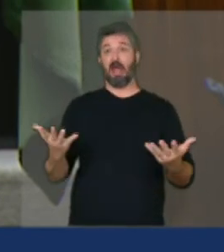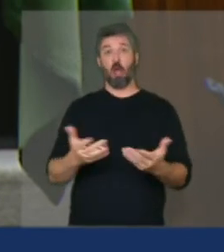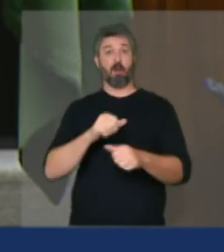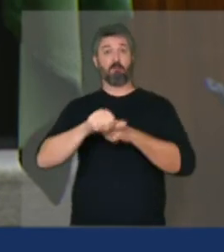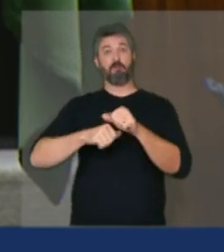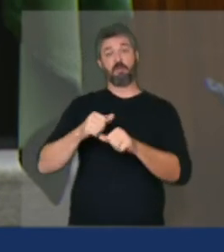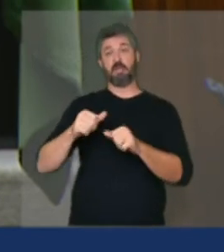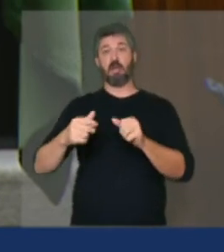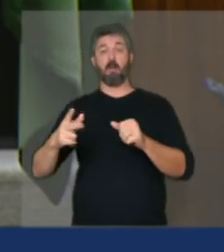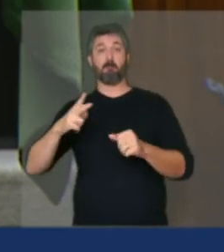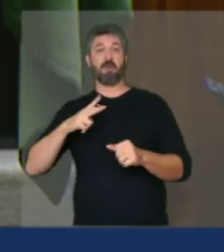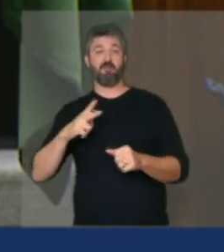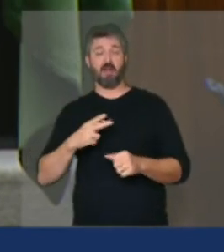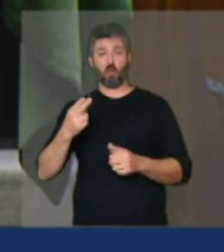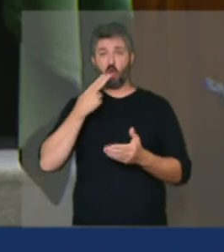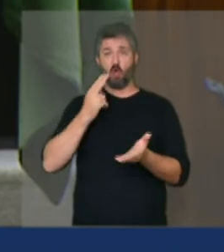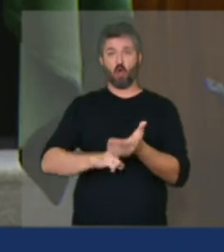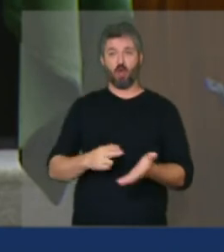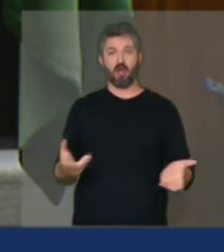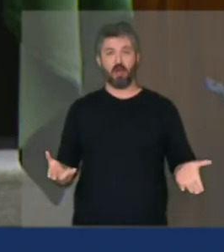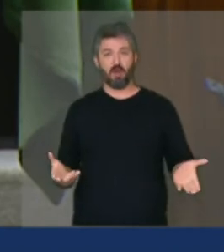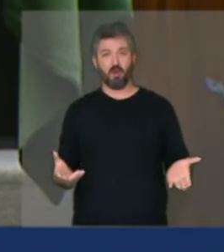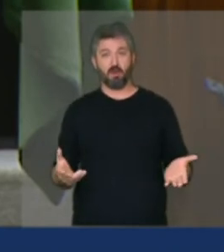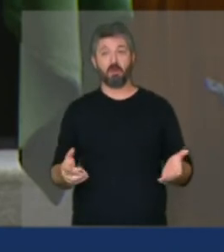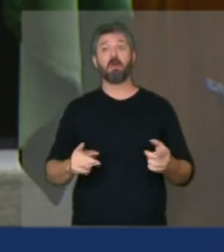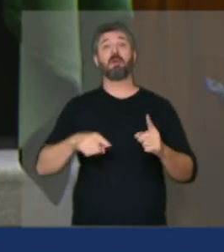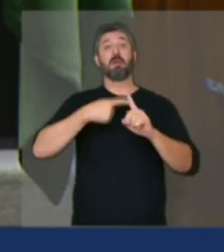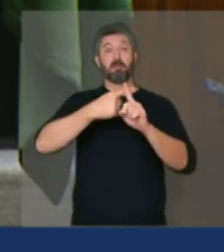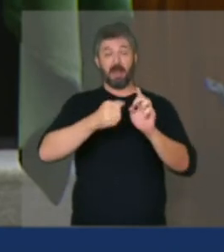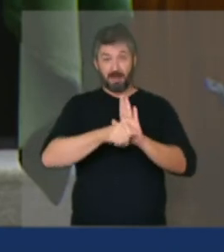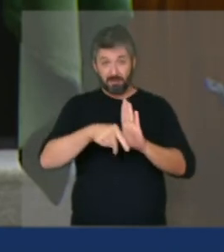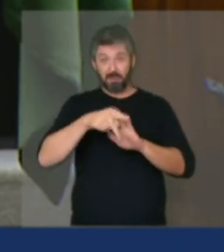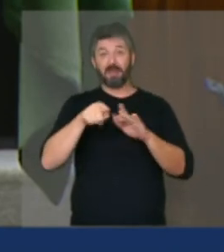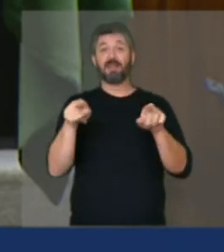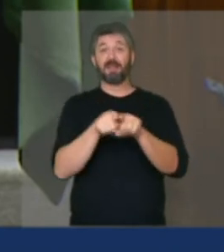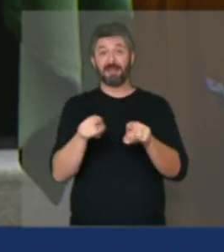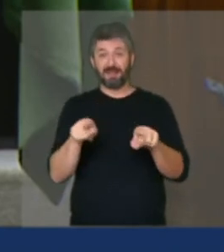PAUTA, DEPUTADA ERIKA, E VEM AGORA UMA MEDIDA PROVISÓRIA ONDE ELES ESTÃO ENFIANDO JABUTIS PARA FAZER UMA